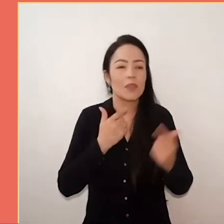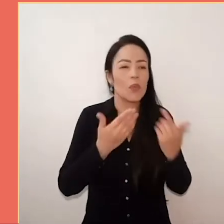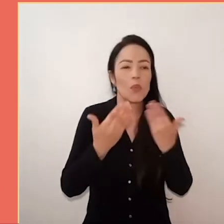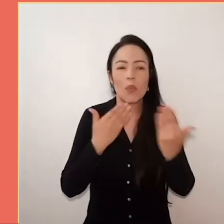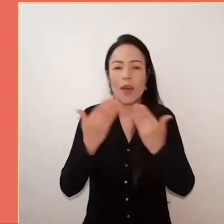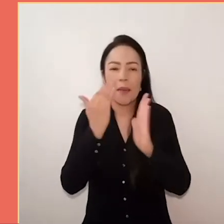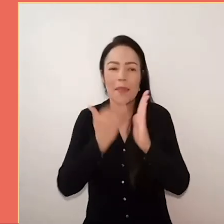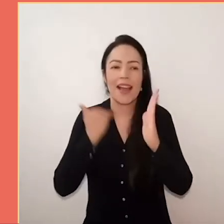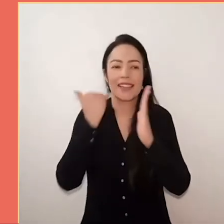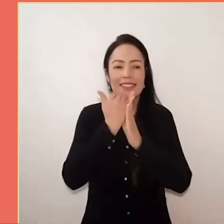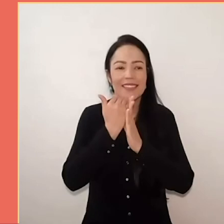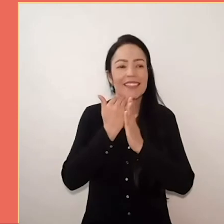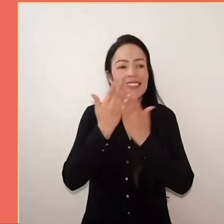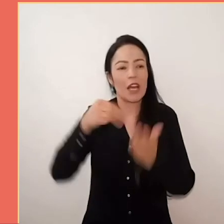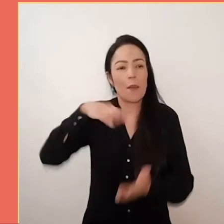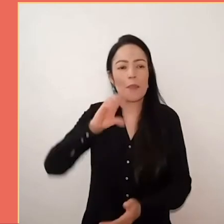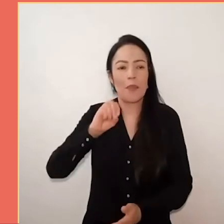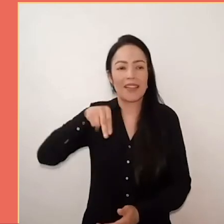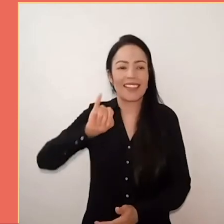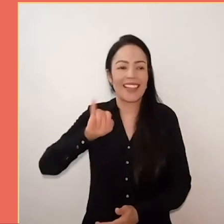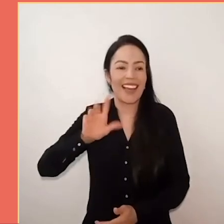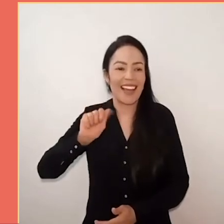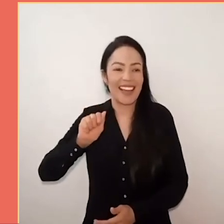com a Mônica em outro momento, depois se você quiser a gente pode…